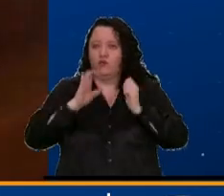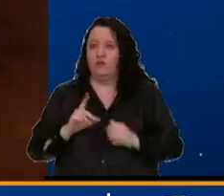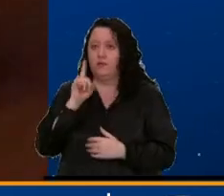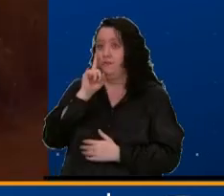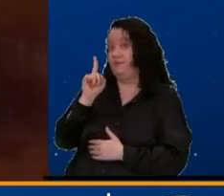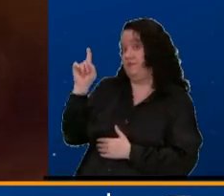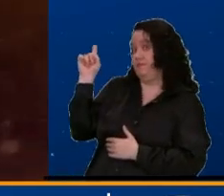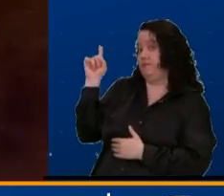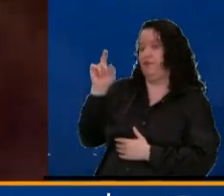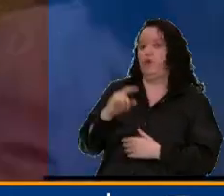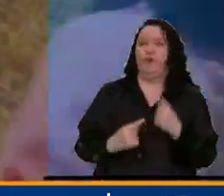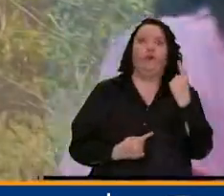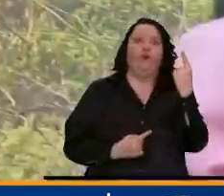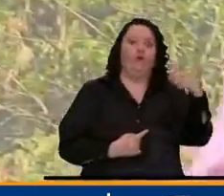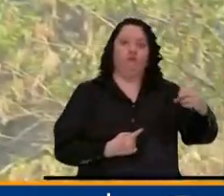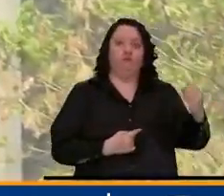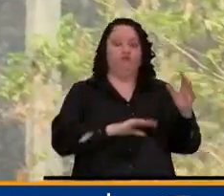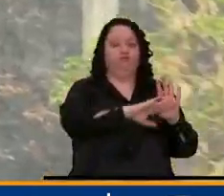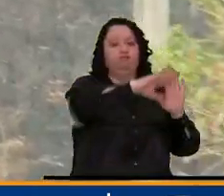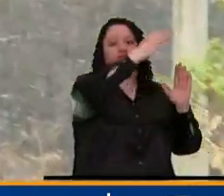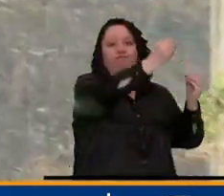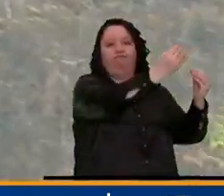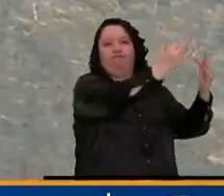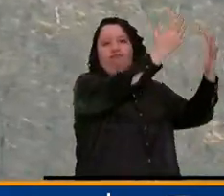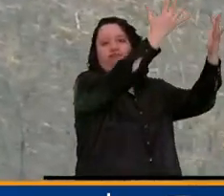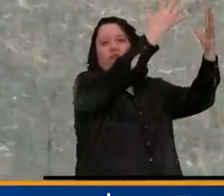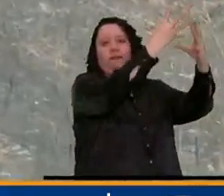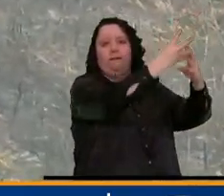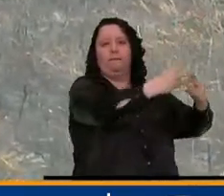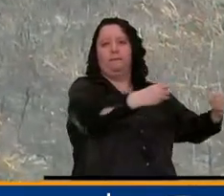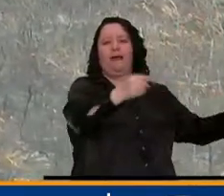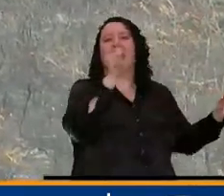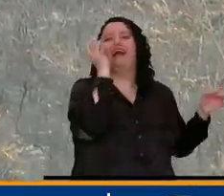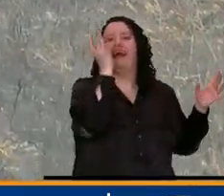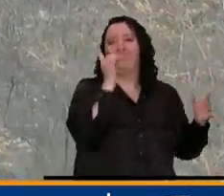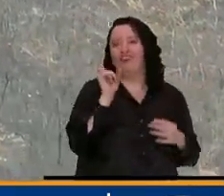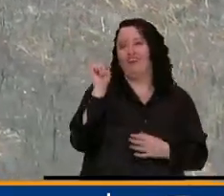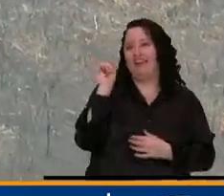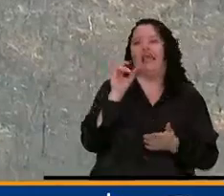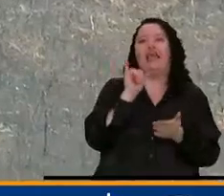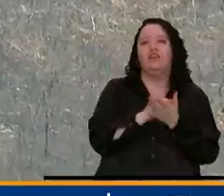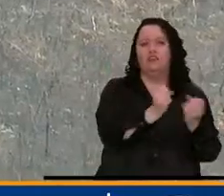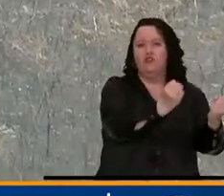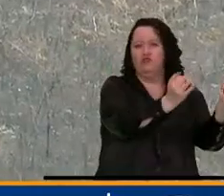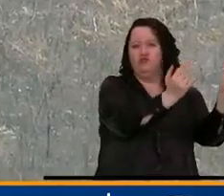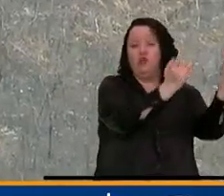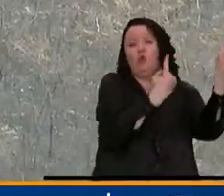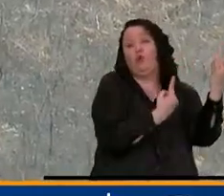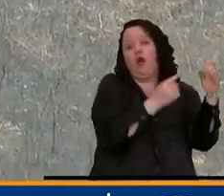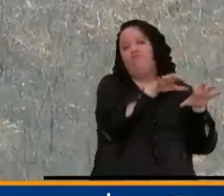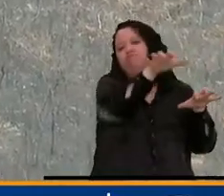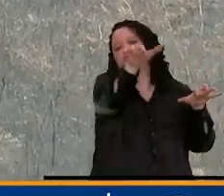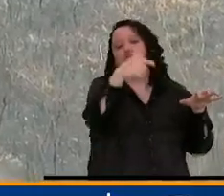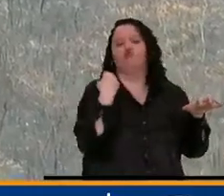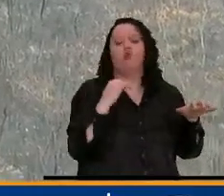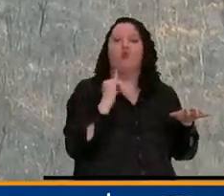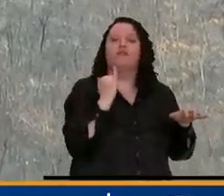es arriesgar hasta sus propias vidas para proteger la naturaleza para proteger a la ciudadanía, la que ven al fondo